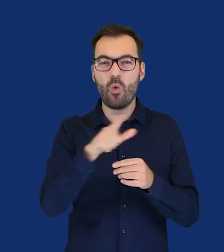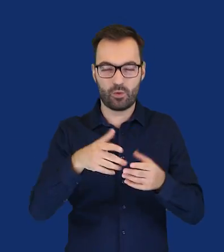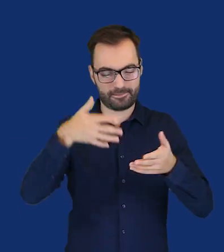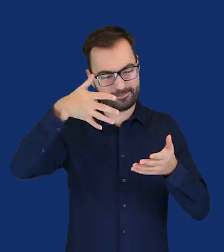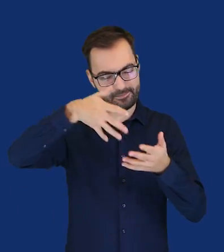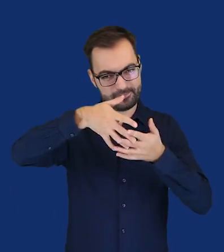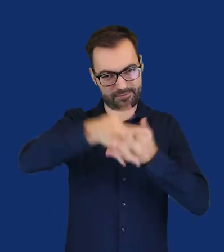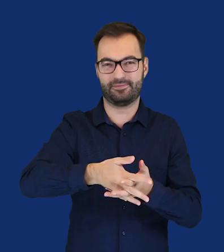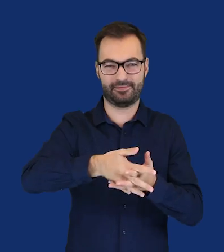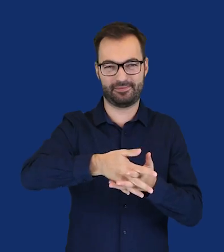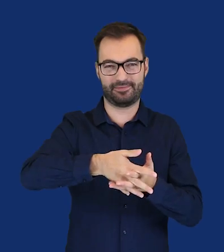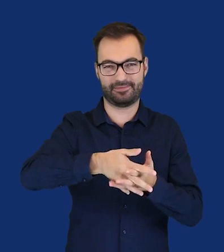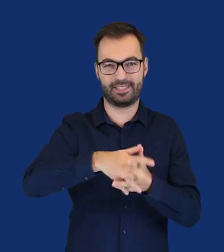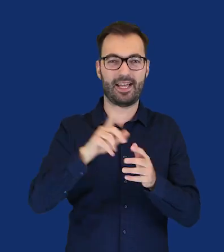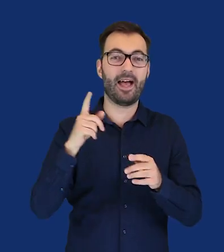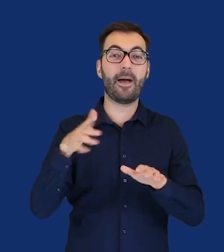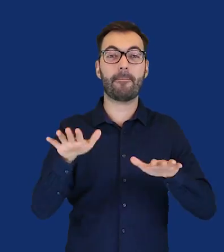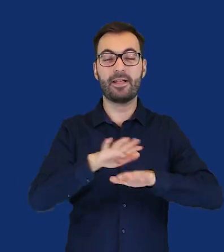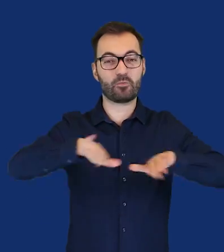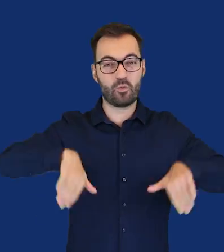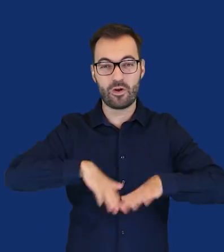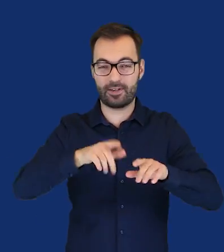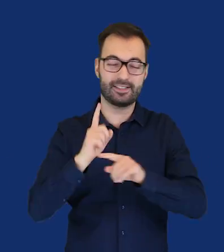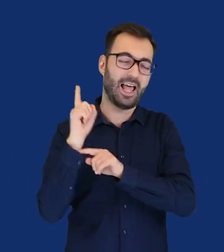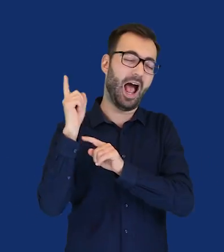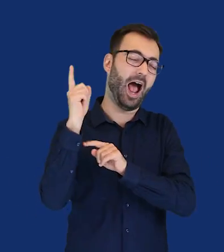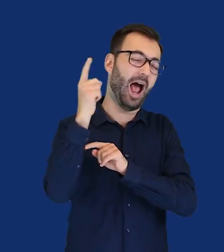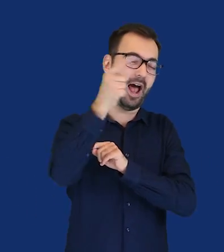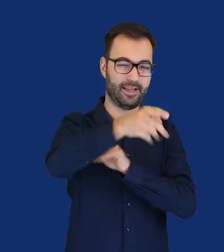zakopane daleko od miejsc, z których wy korzystacie,